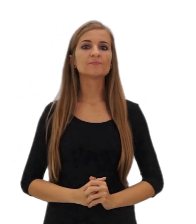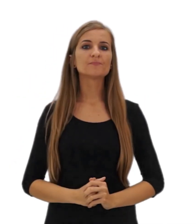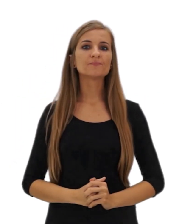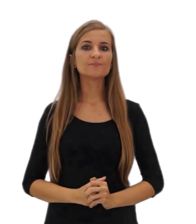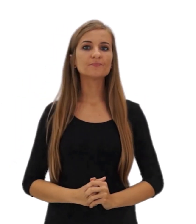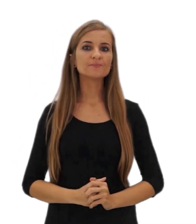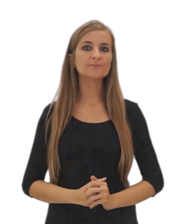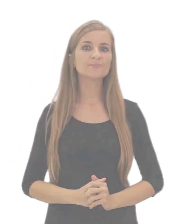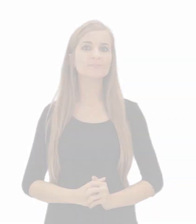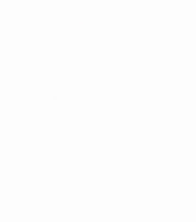Napisy opracowała: Magdalena Sipowicz